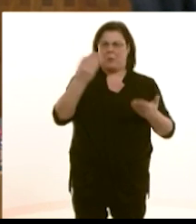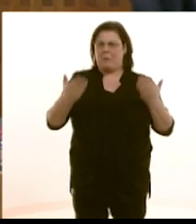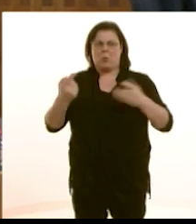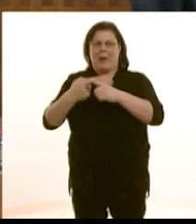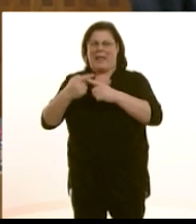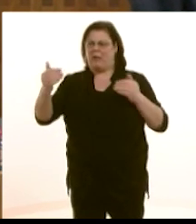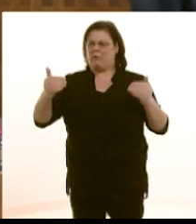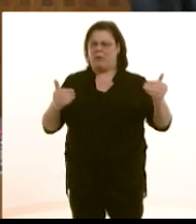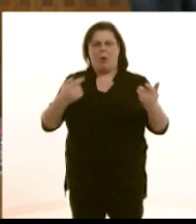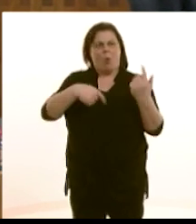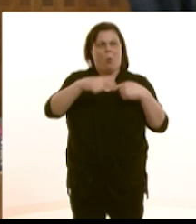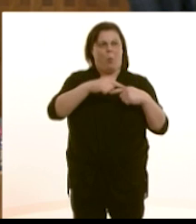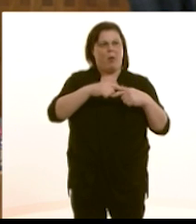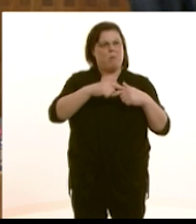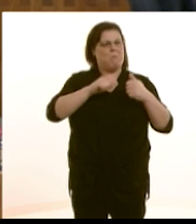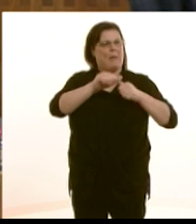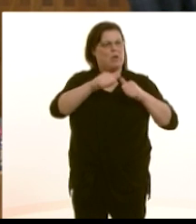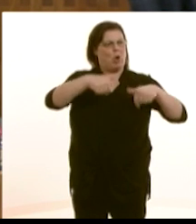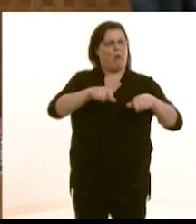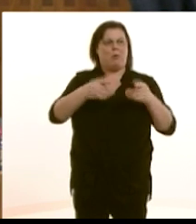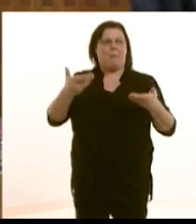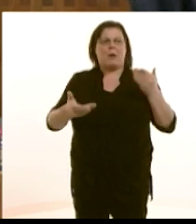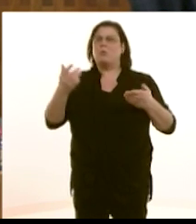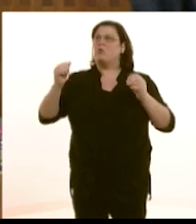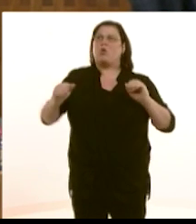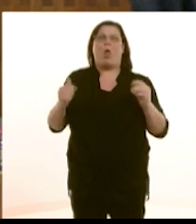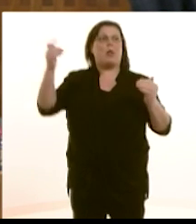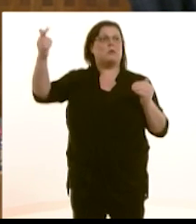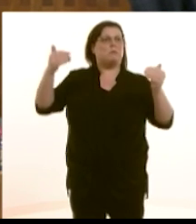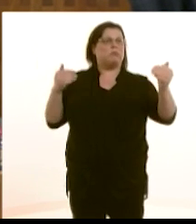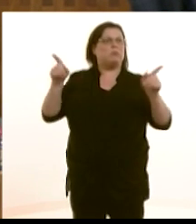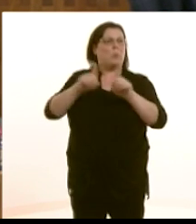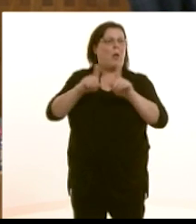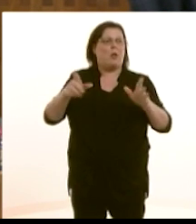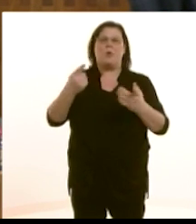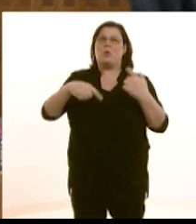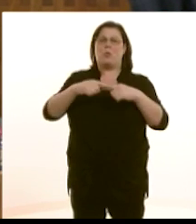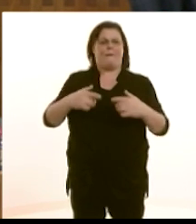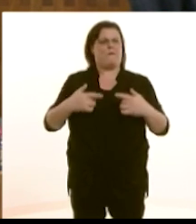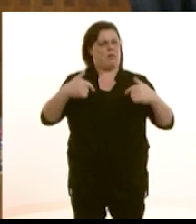credu bod y system sydd wedi cael ei mabwysiadu yn system sydd yn gadarn, yn dangos bod y